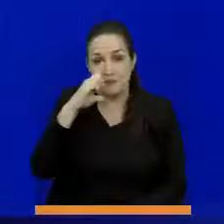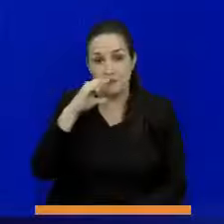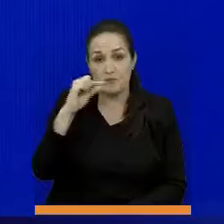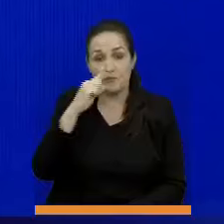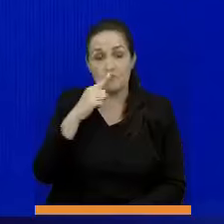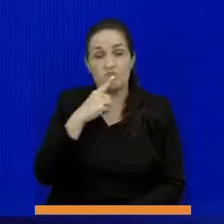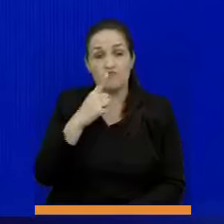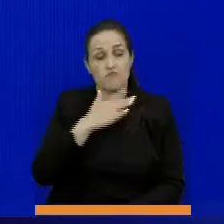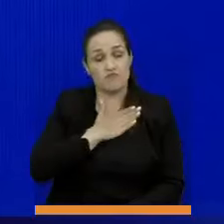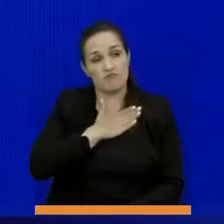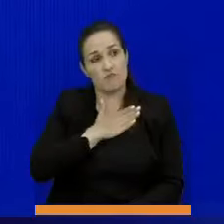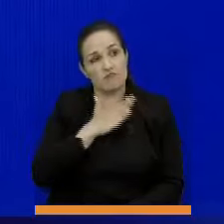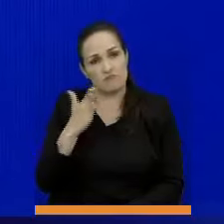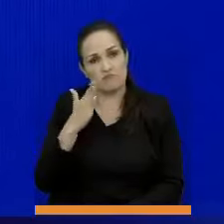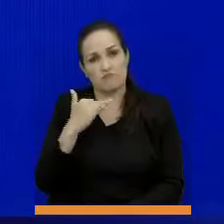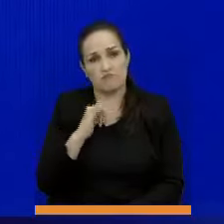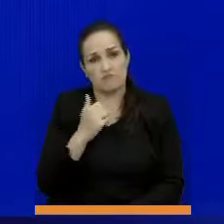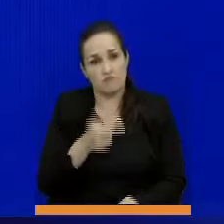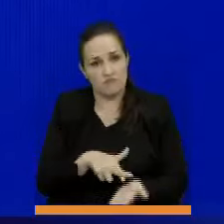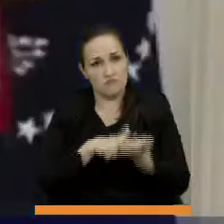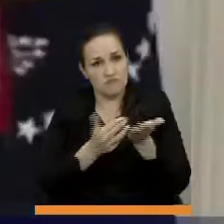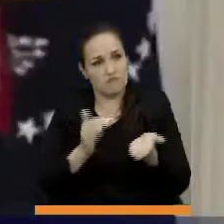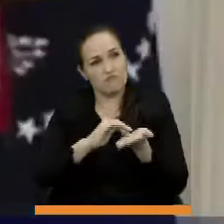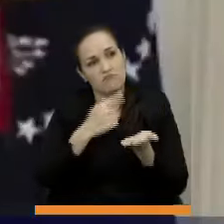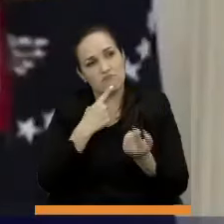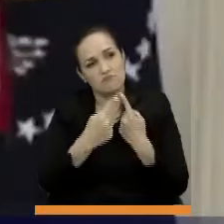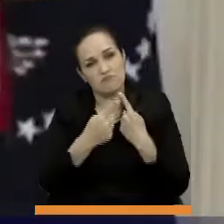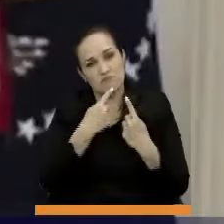UCRANIA, POSIBLES DIáLOGOS CON PUTIN EL FIN DE LA